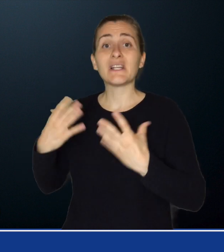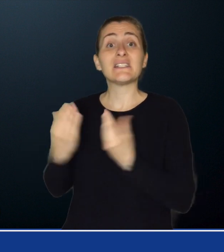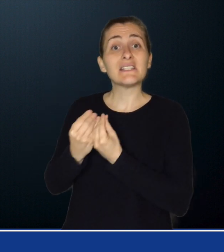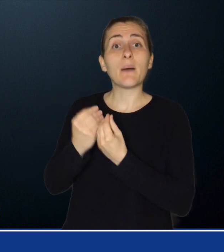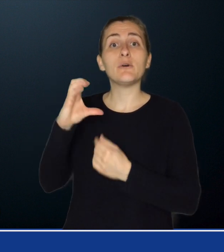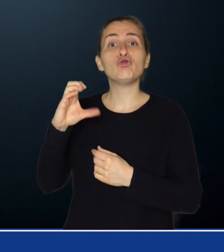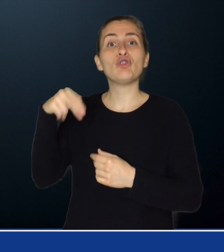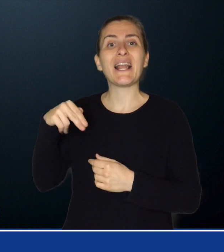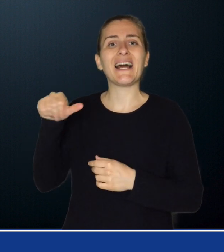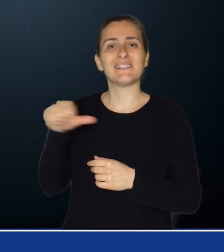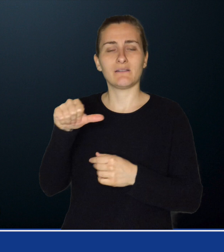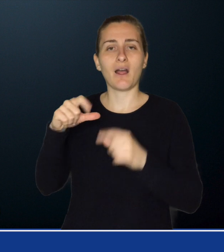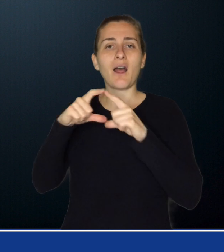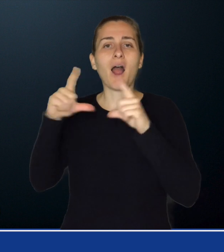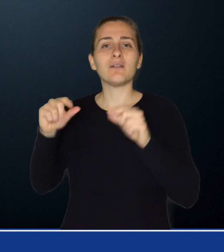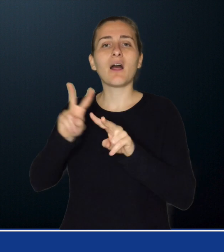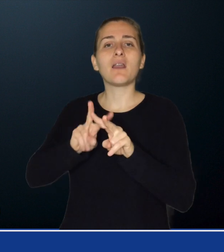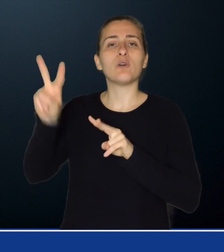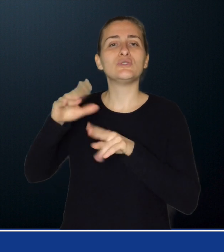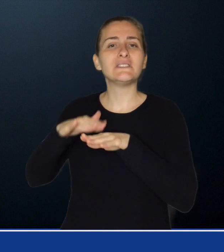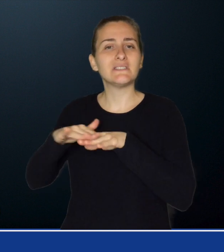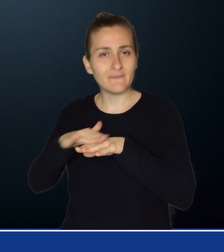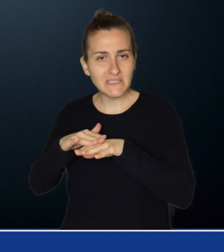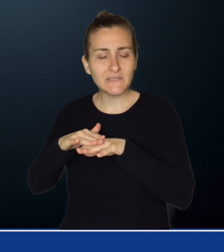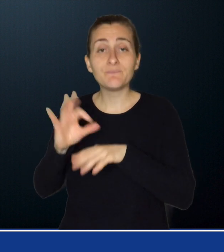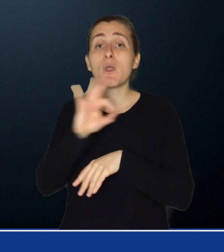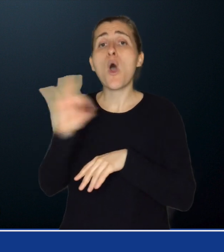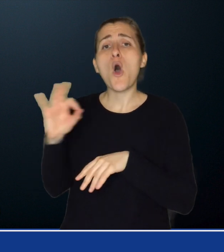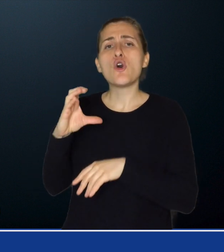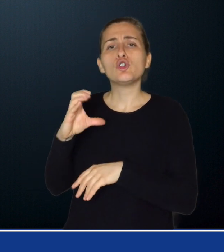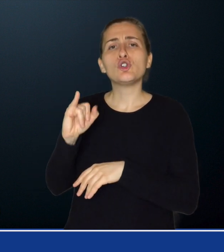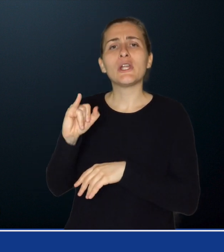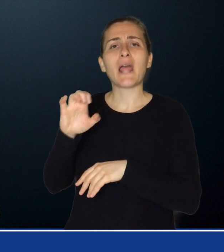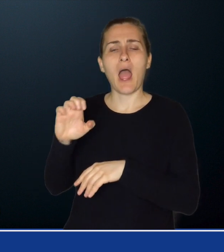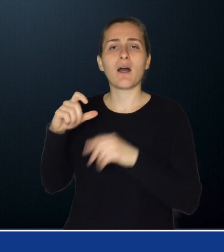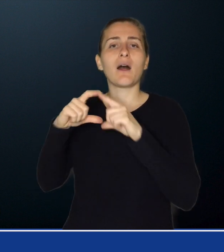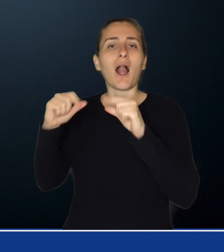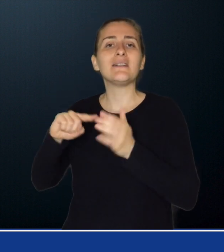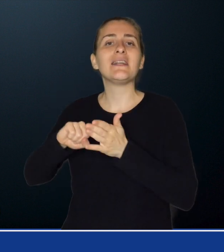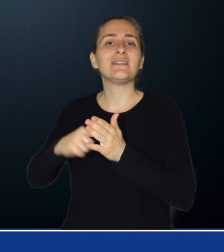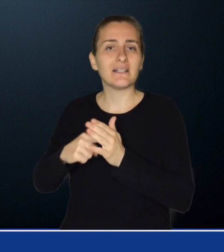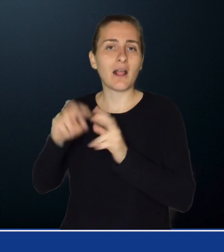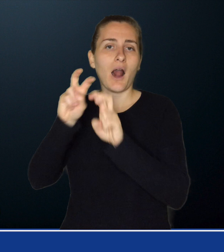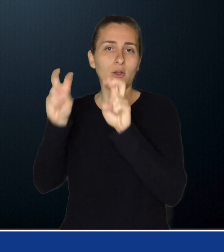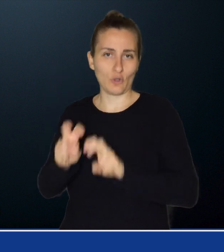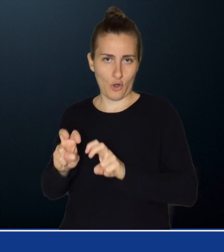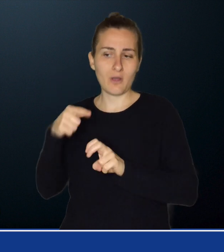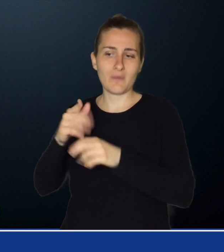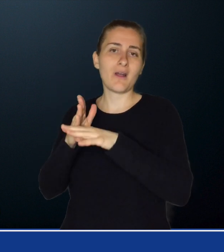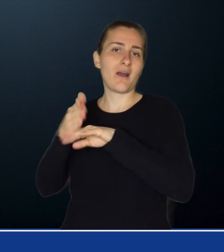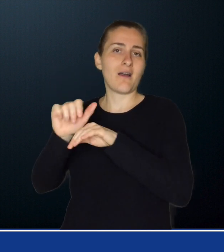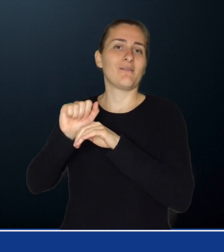con la CNS (Carta Nazionale dei Servizi) o con la CIE (Carta di Identità Elettronica).